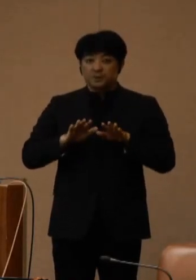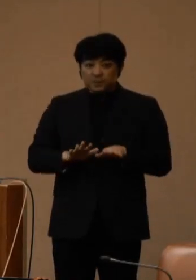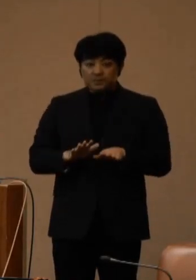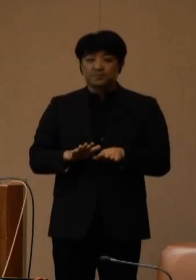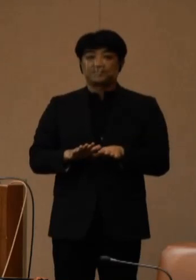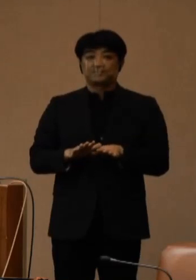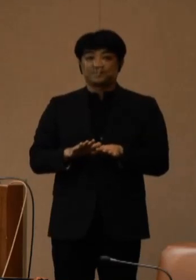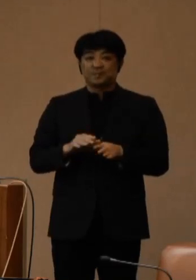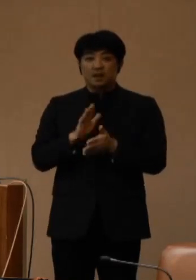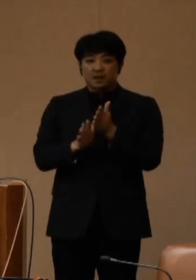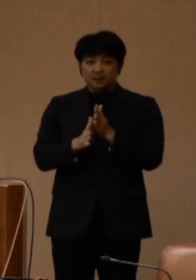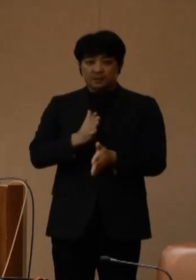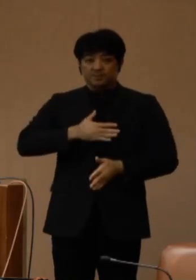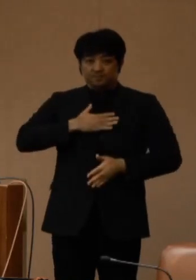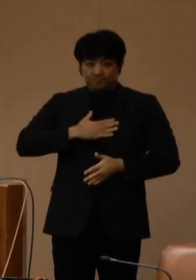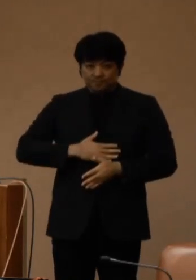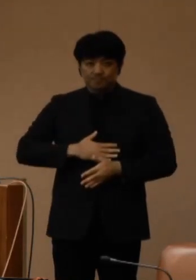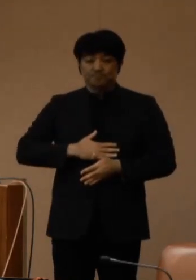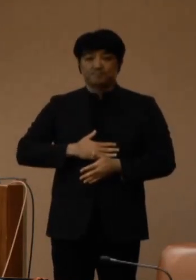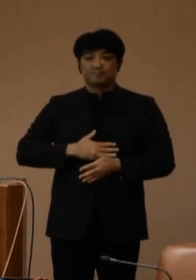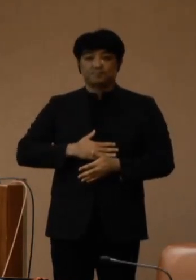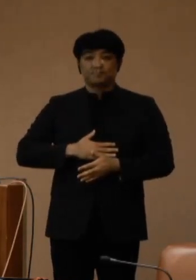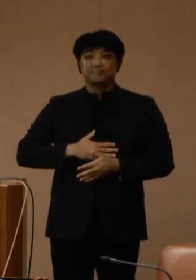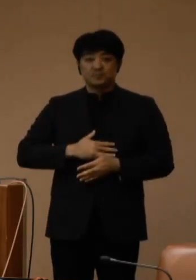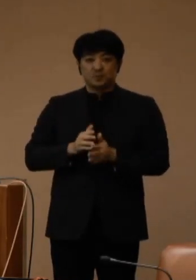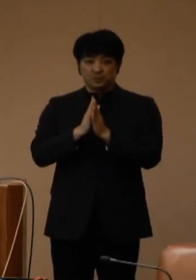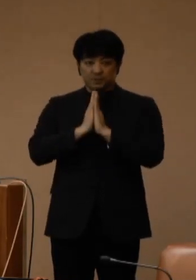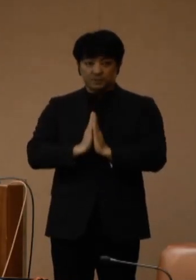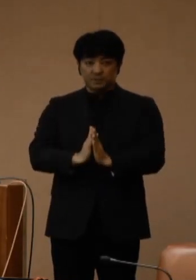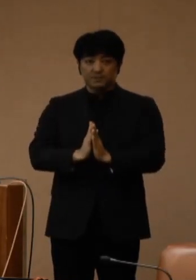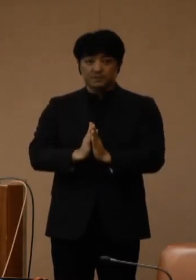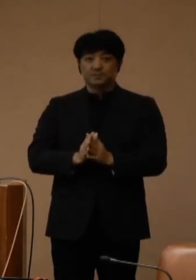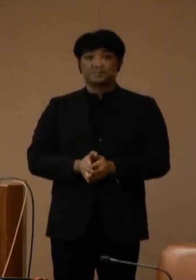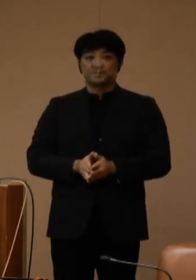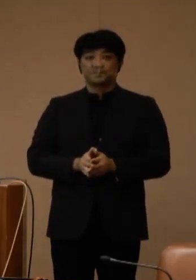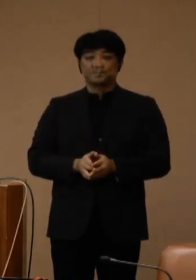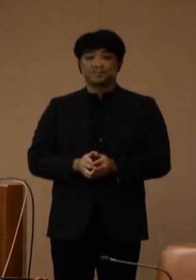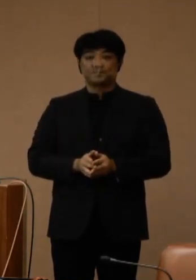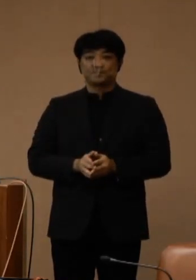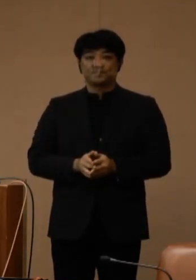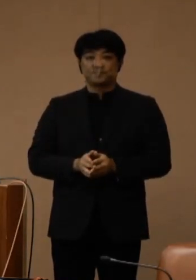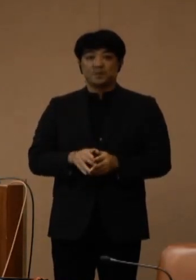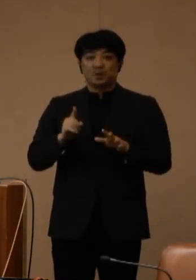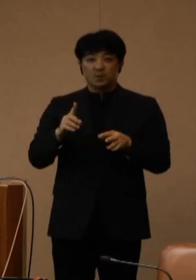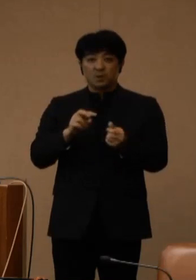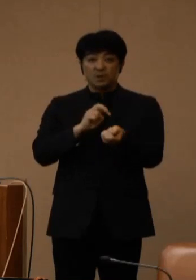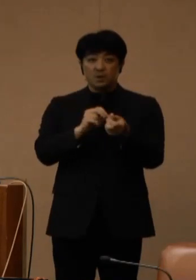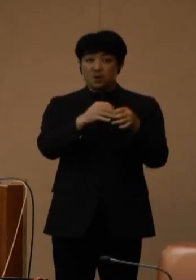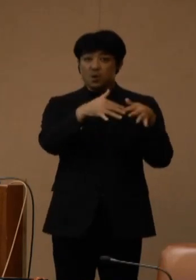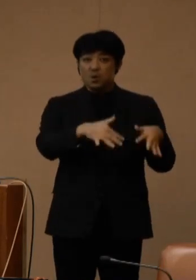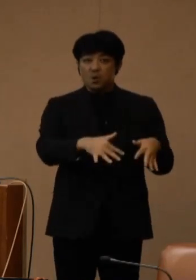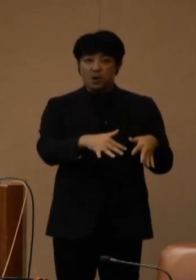認識を、していただくようお願いいたします。何としても医療崩壊を回避し、